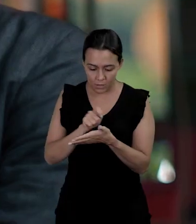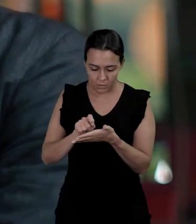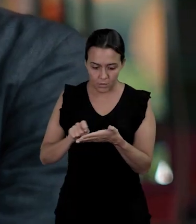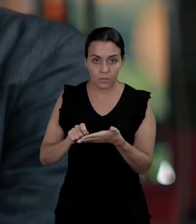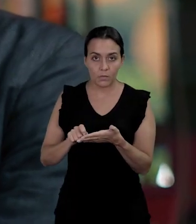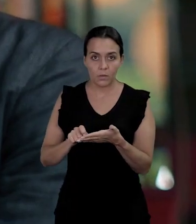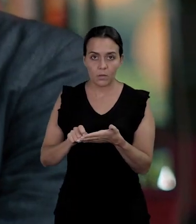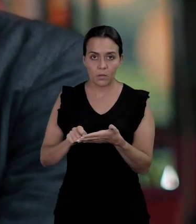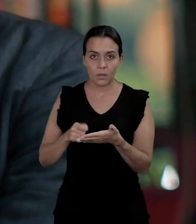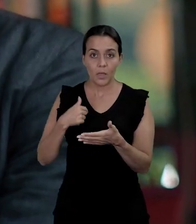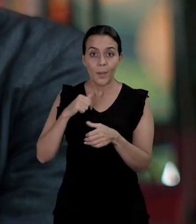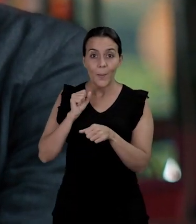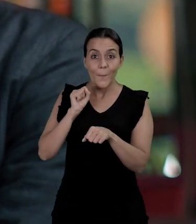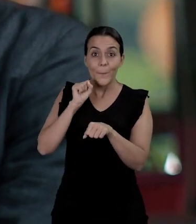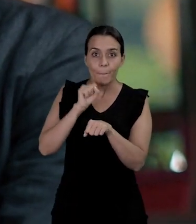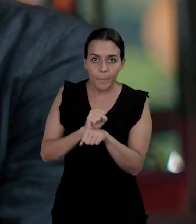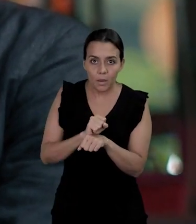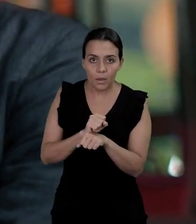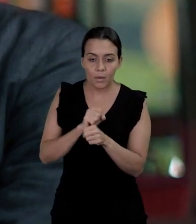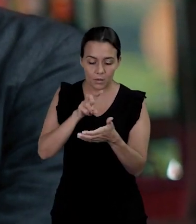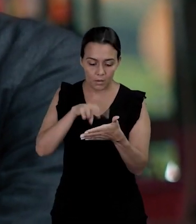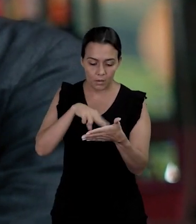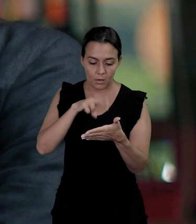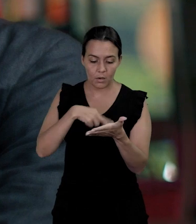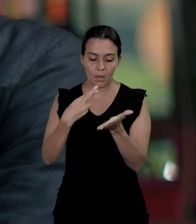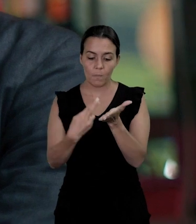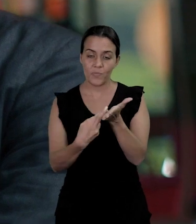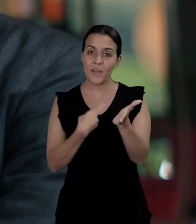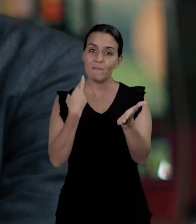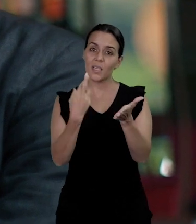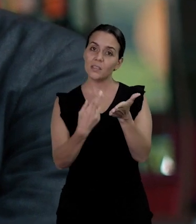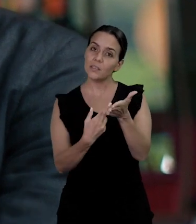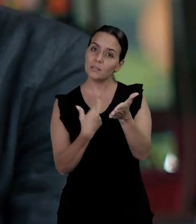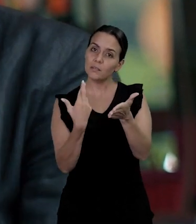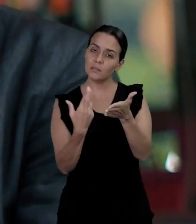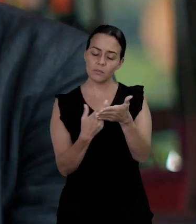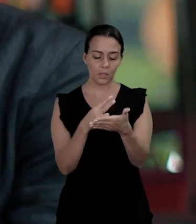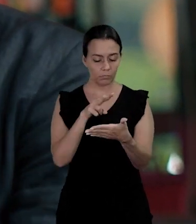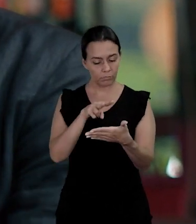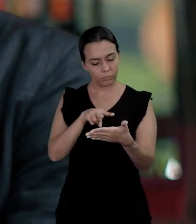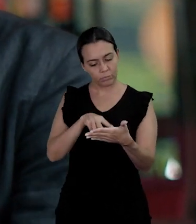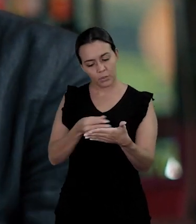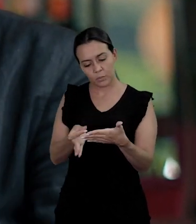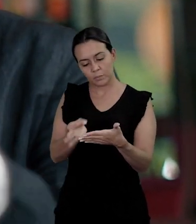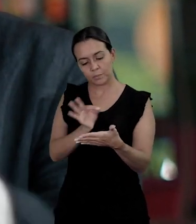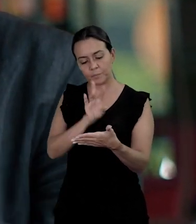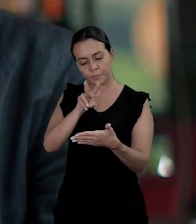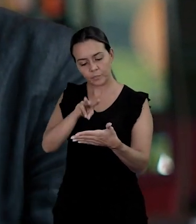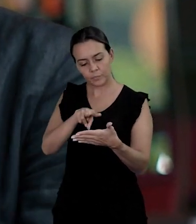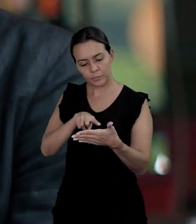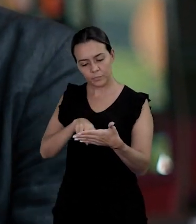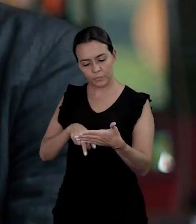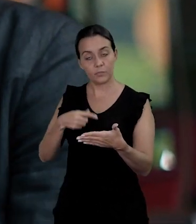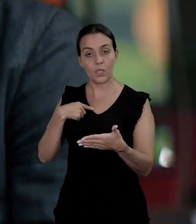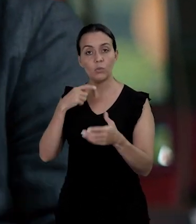E eu parei de ler revista, que foi onde eu me formei. Eu vim de revista, eu lia muito revista, eu fui jornalista de texto